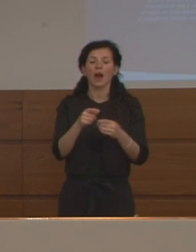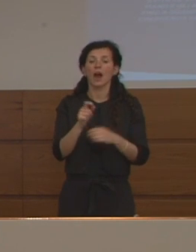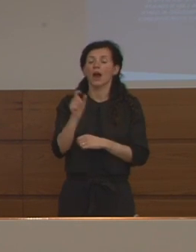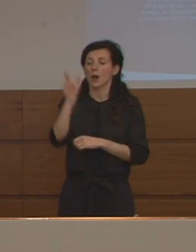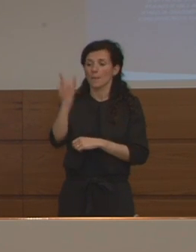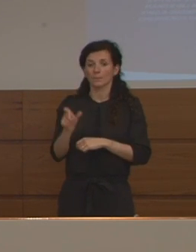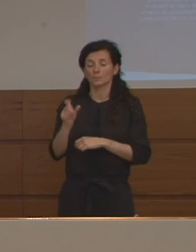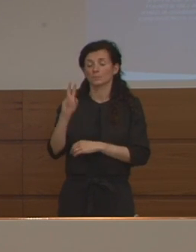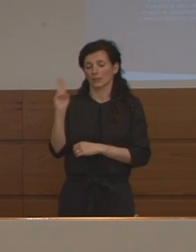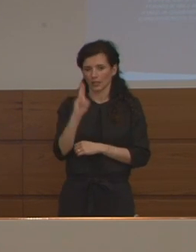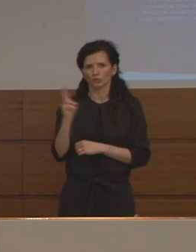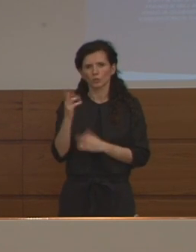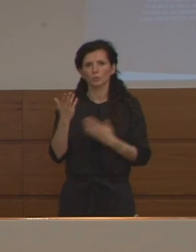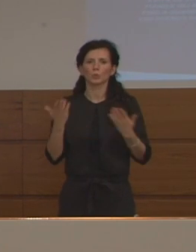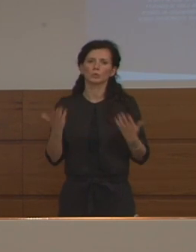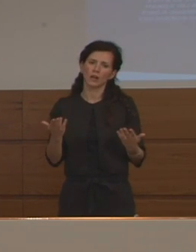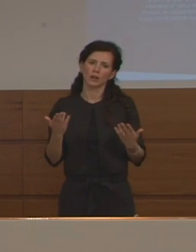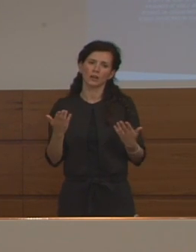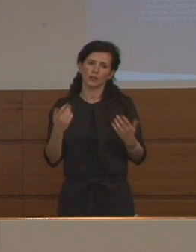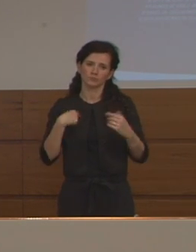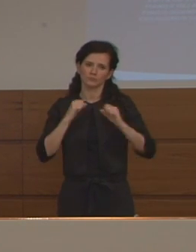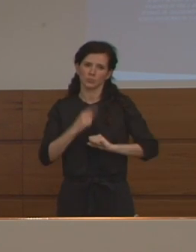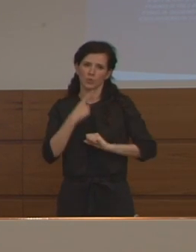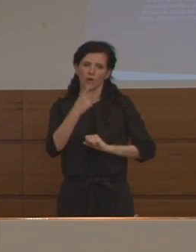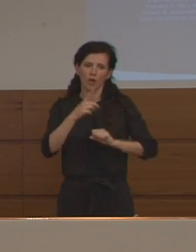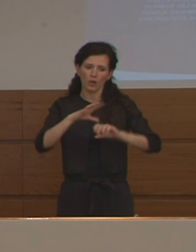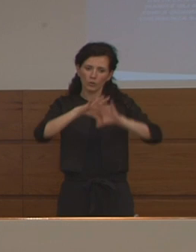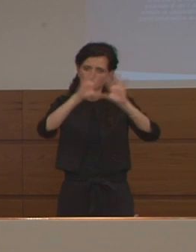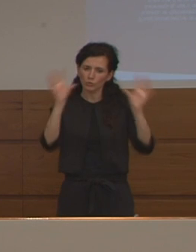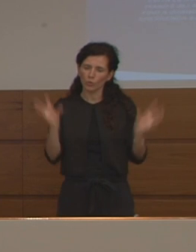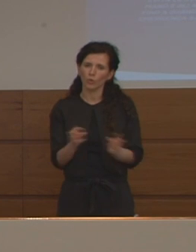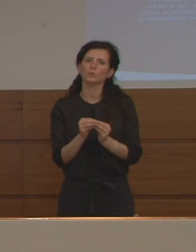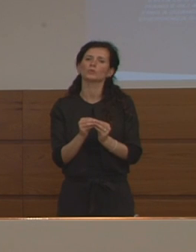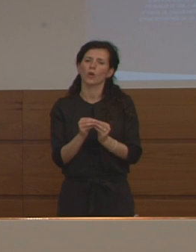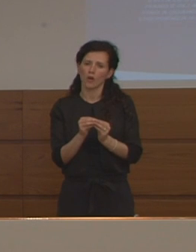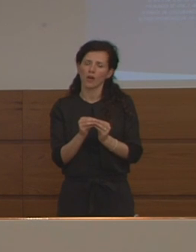credo che questo insieme ci faccia vedere che le misure che sono state